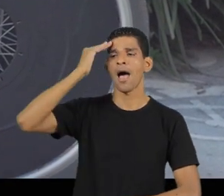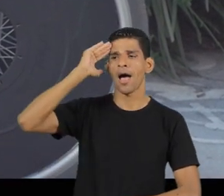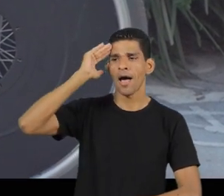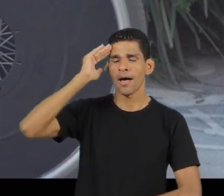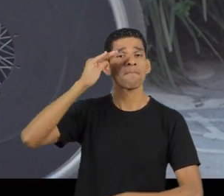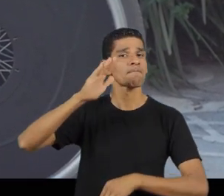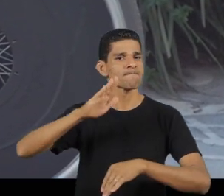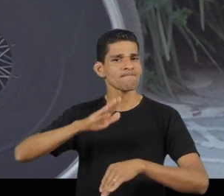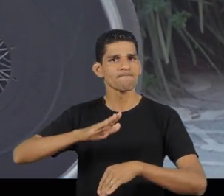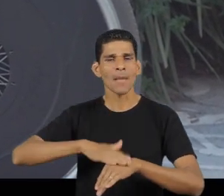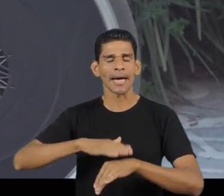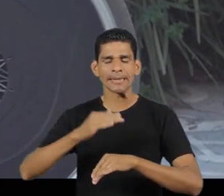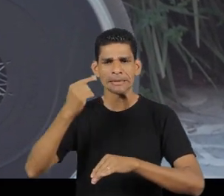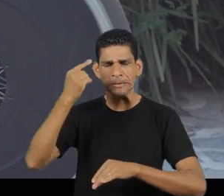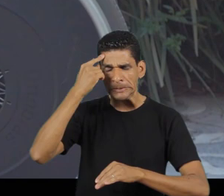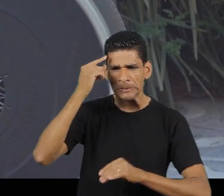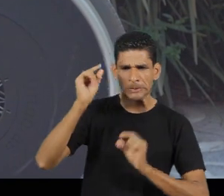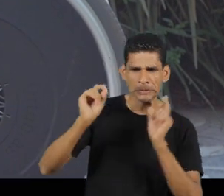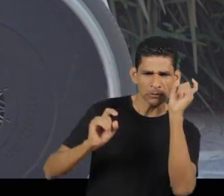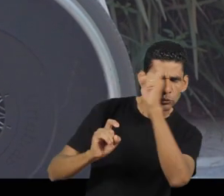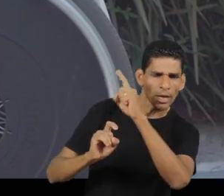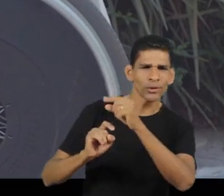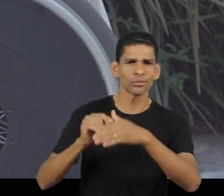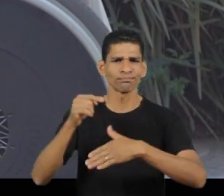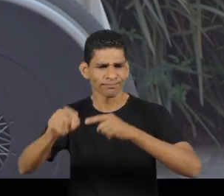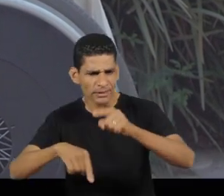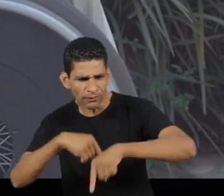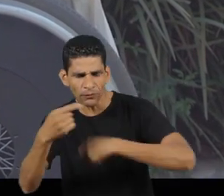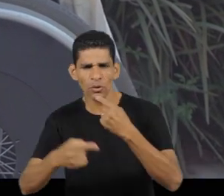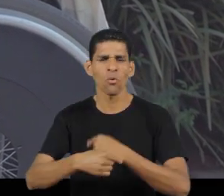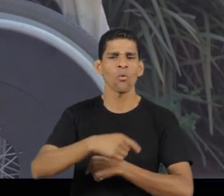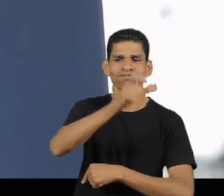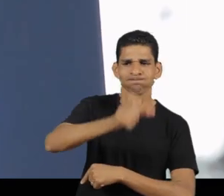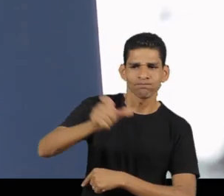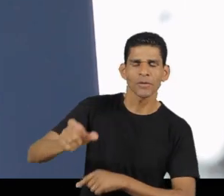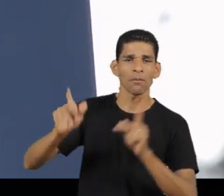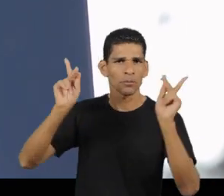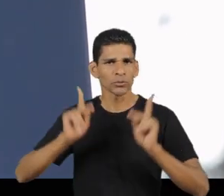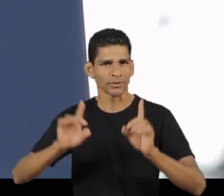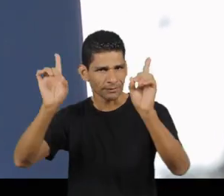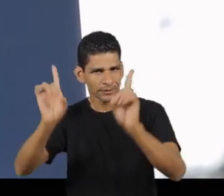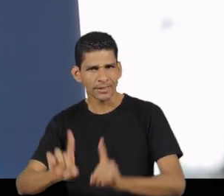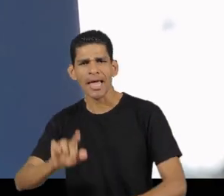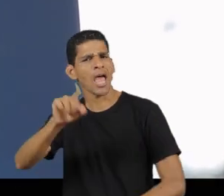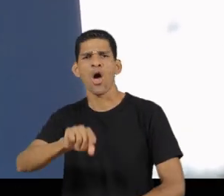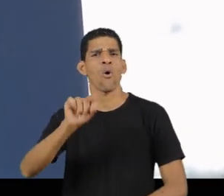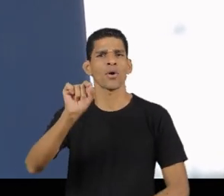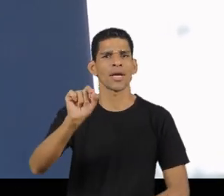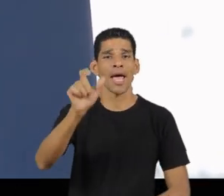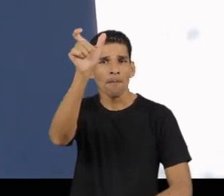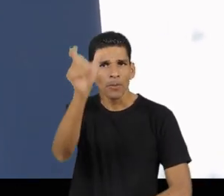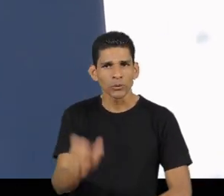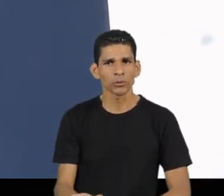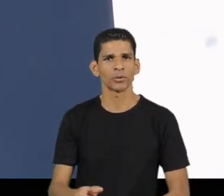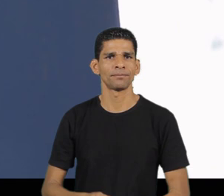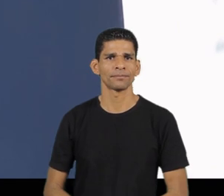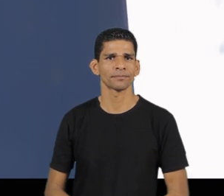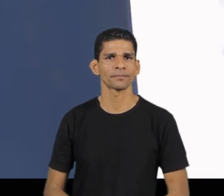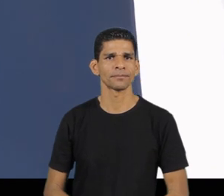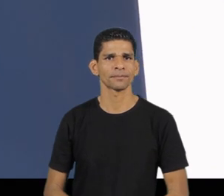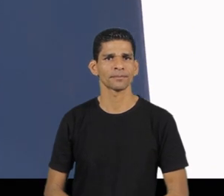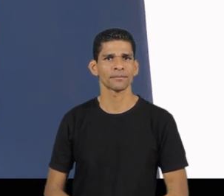entendem que os maiores obstáculos, as maiores impossibilidades direcionadas às